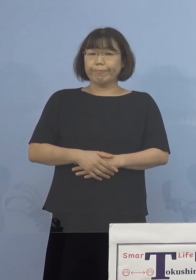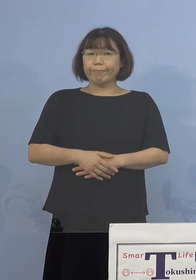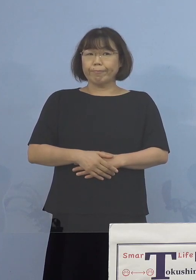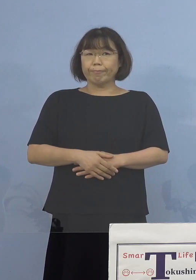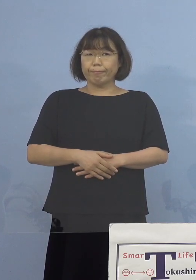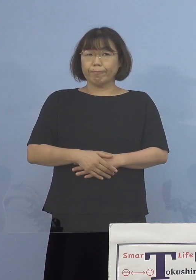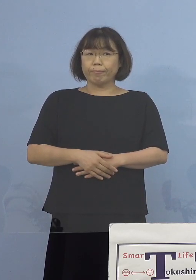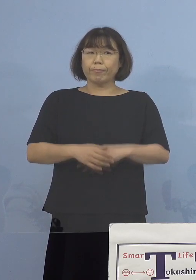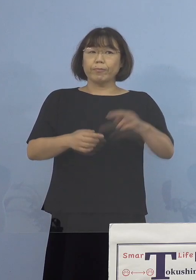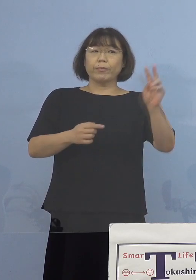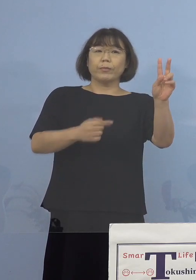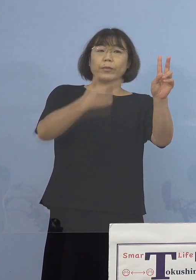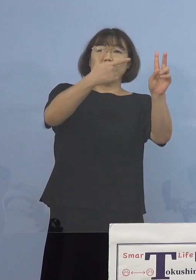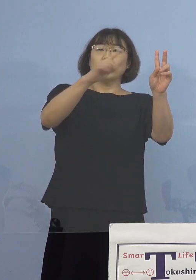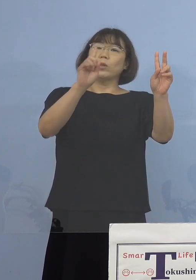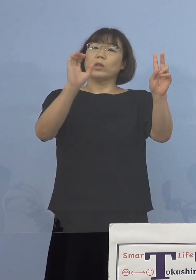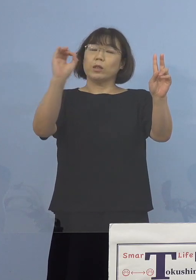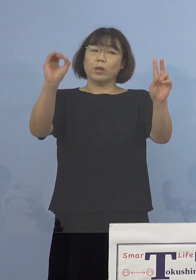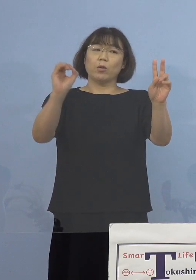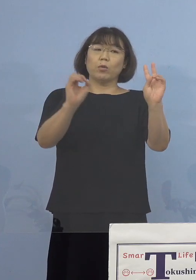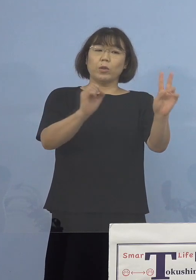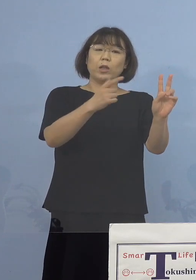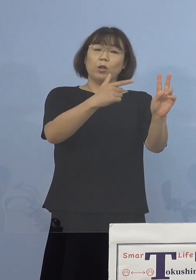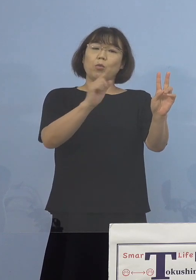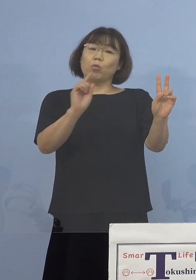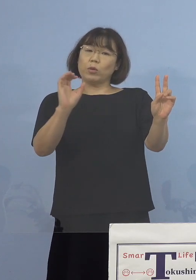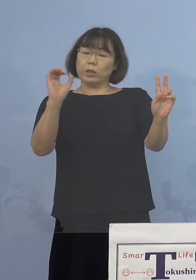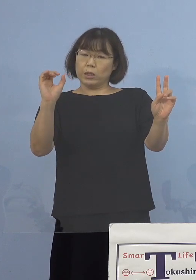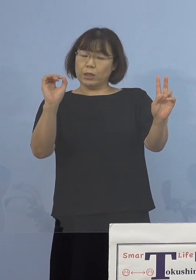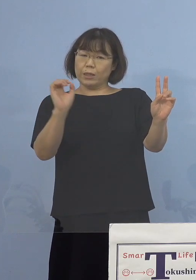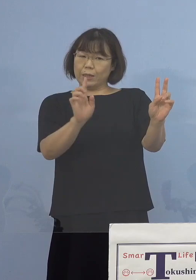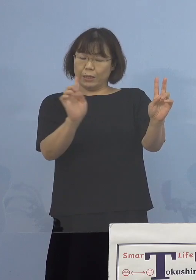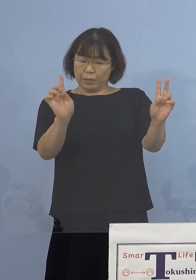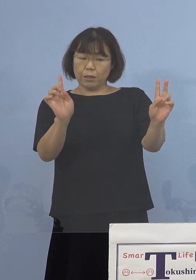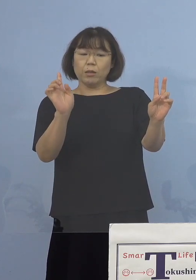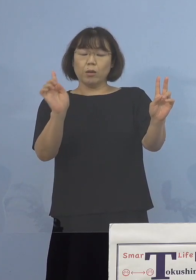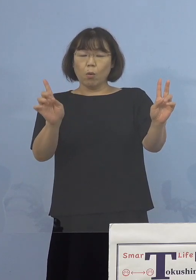2,610（例目）と2,611（例目）については 部活動だと聞いておりますが